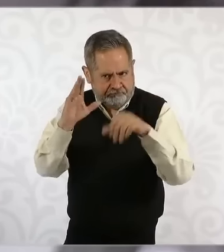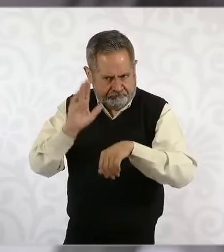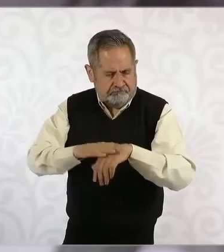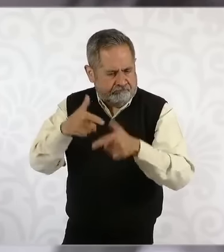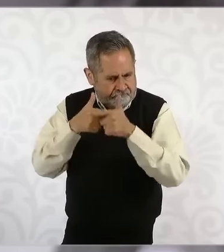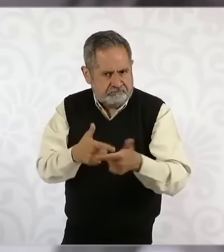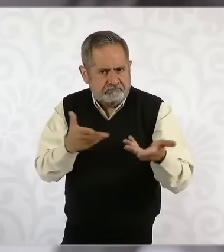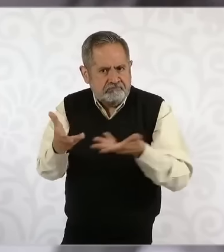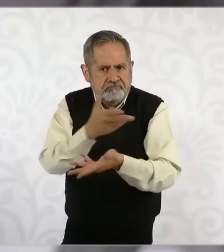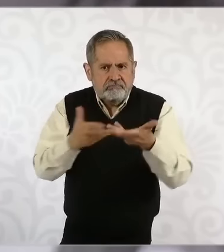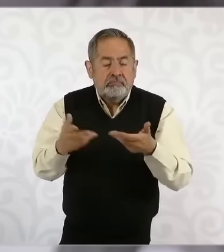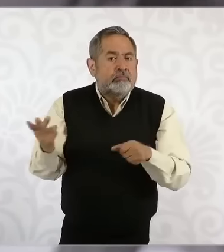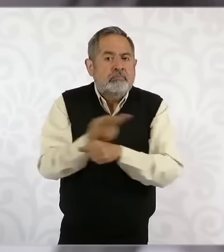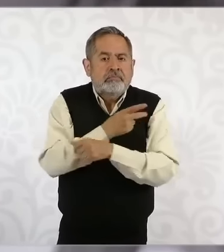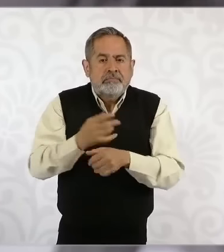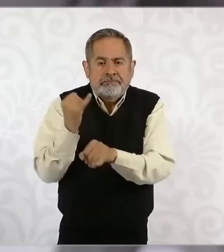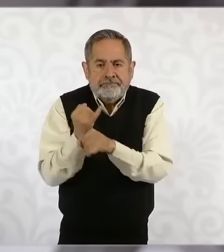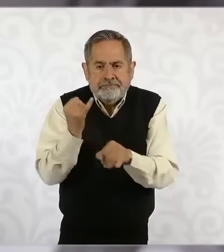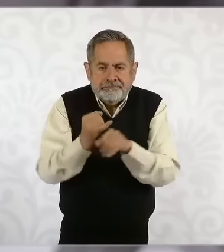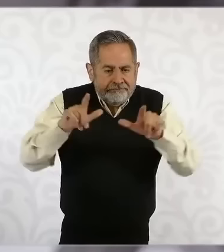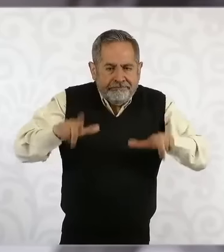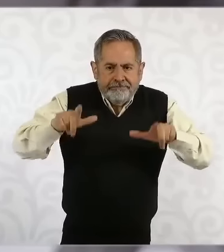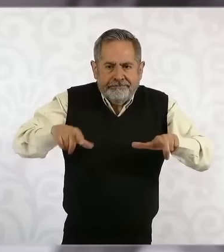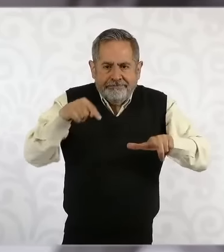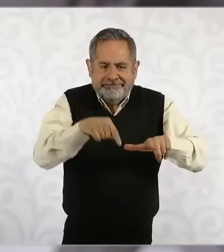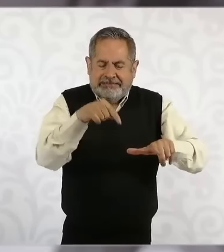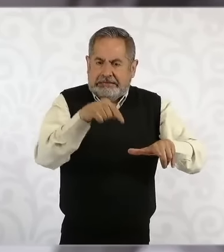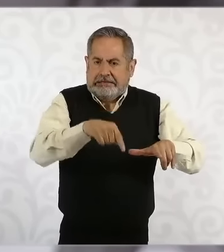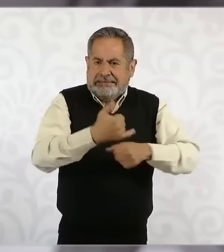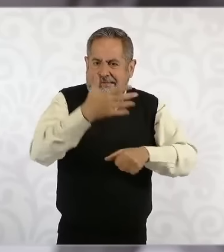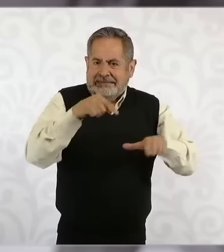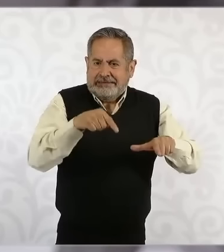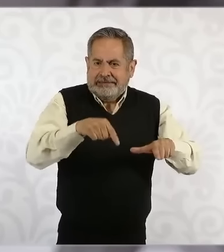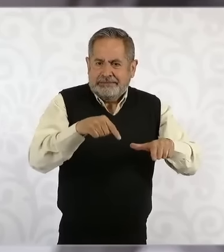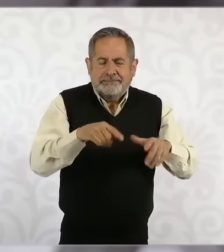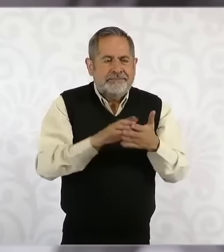de las plataformas de redes sociales y los famosos algoritmos.